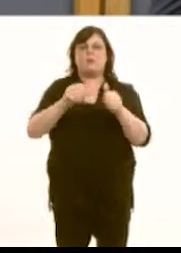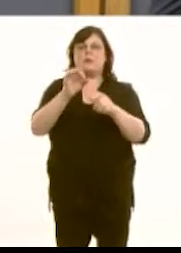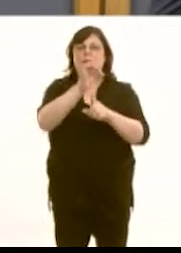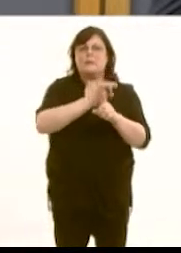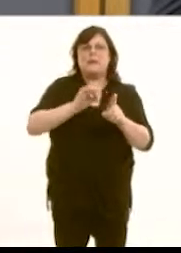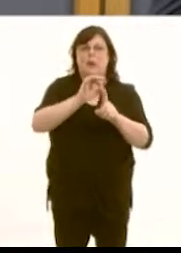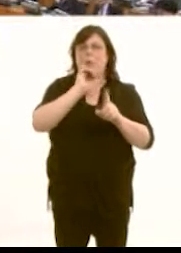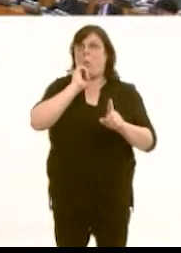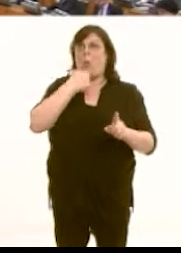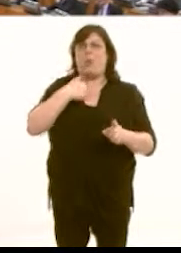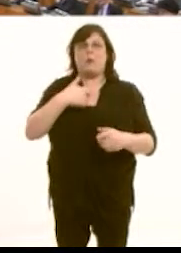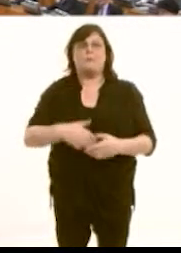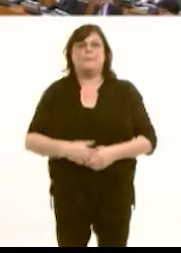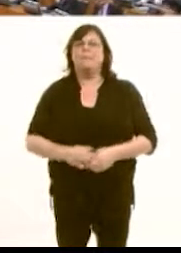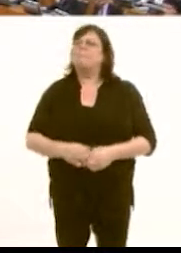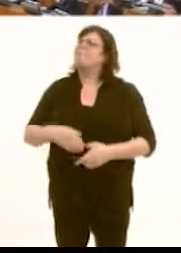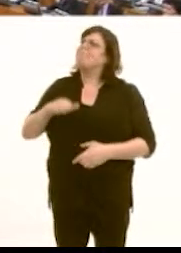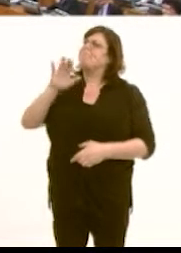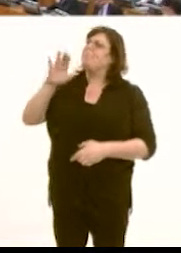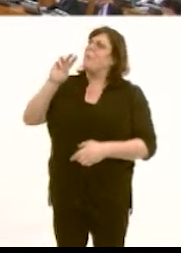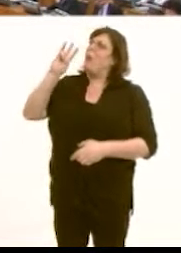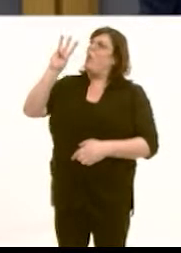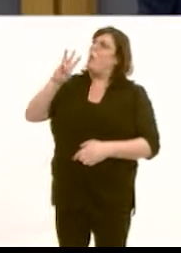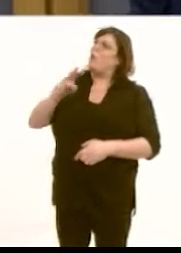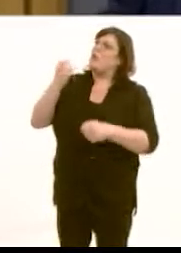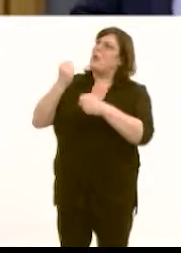OAQ(4)2758(FM)[W] Carwyn Jones: Wel, sicrhau, wrth gwrs, fod